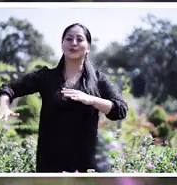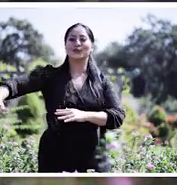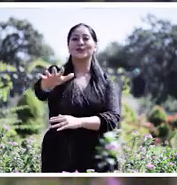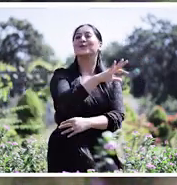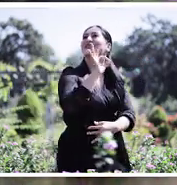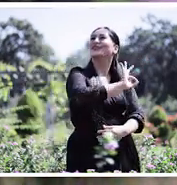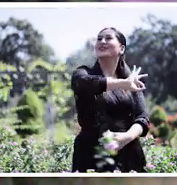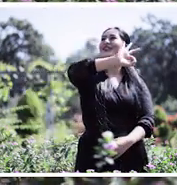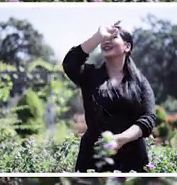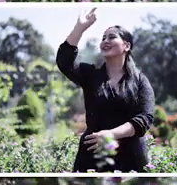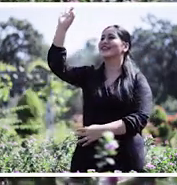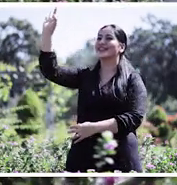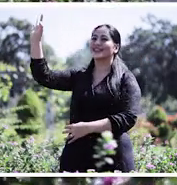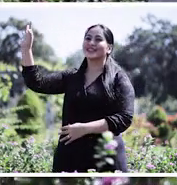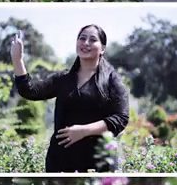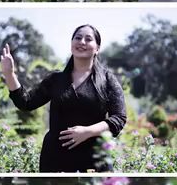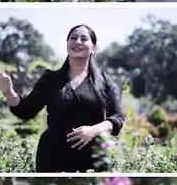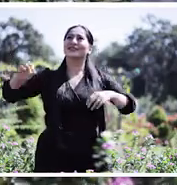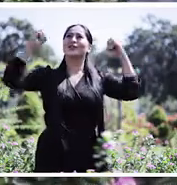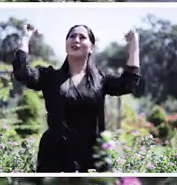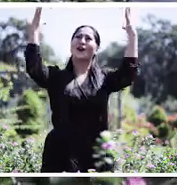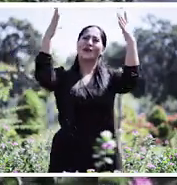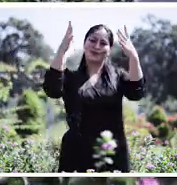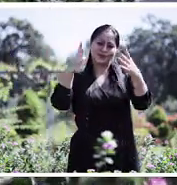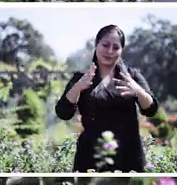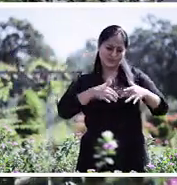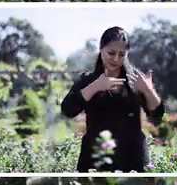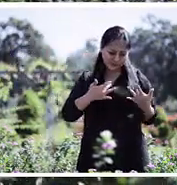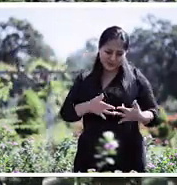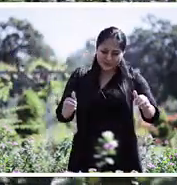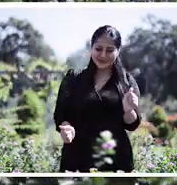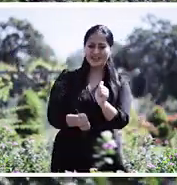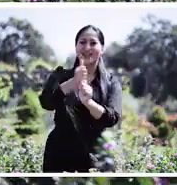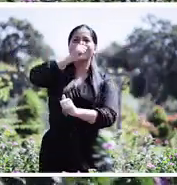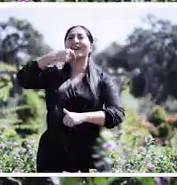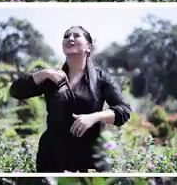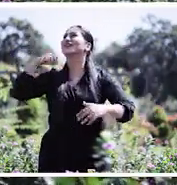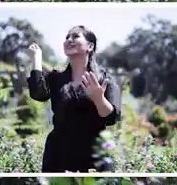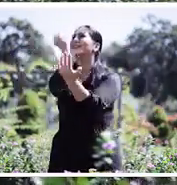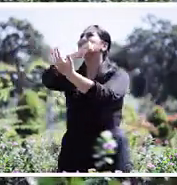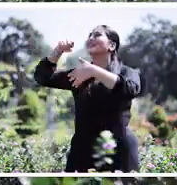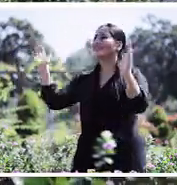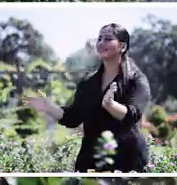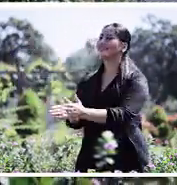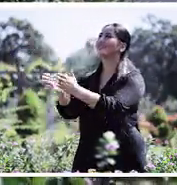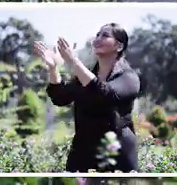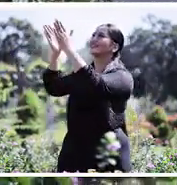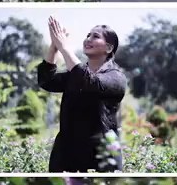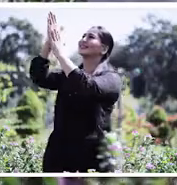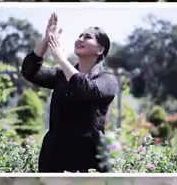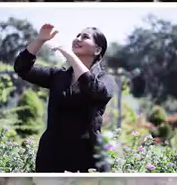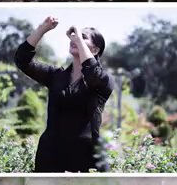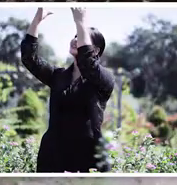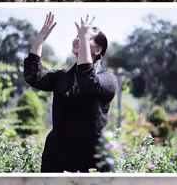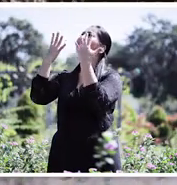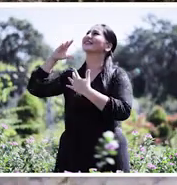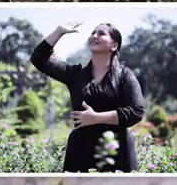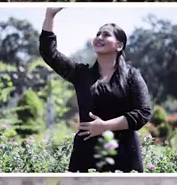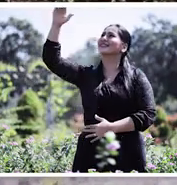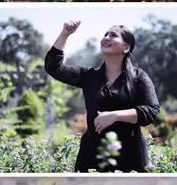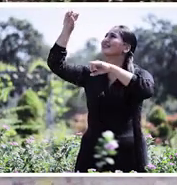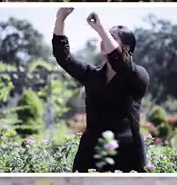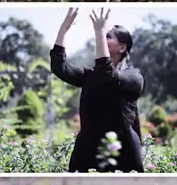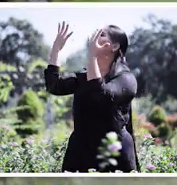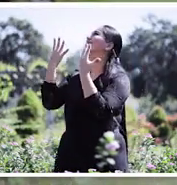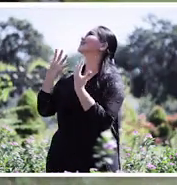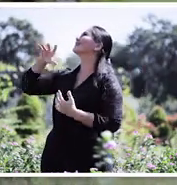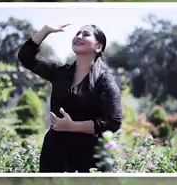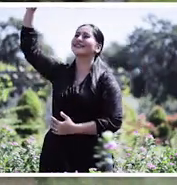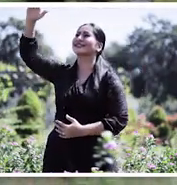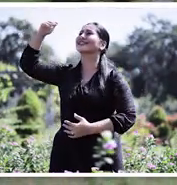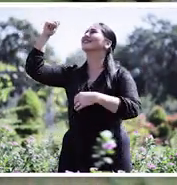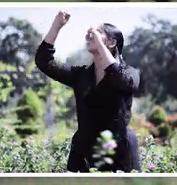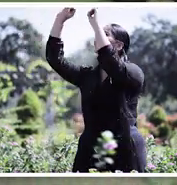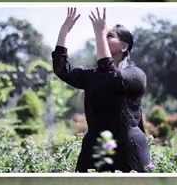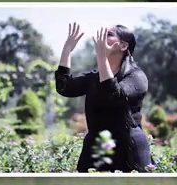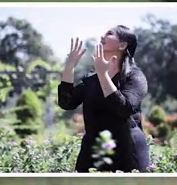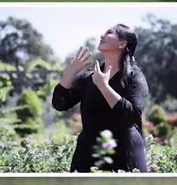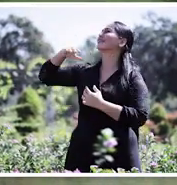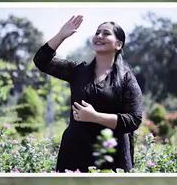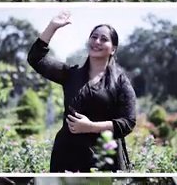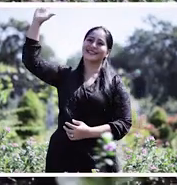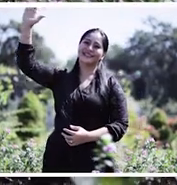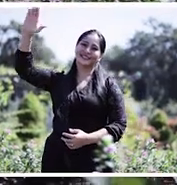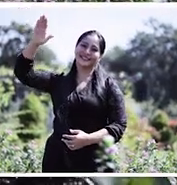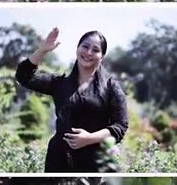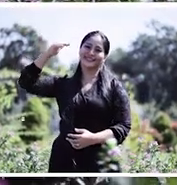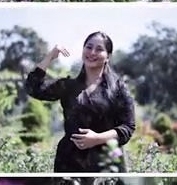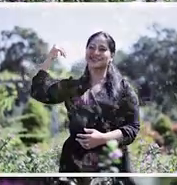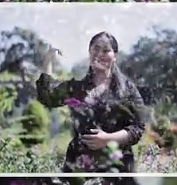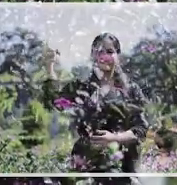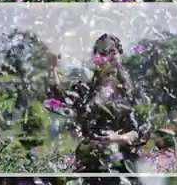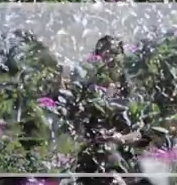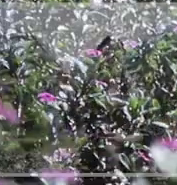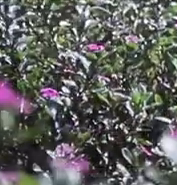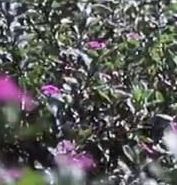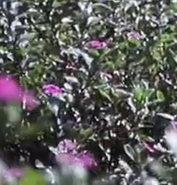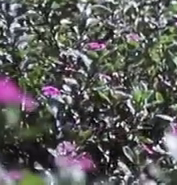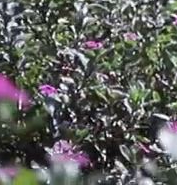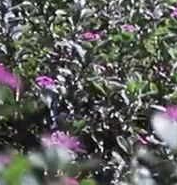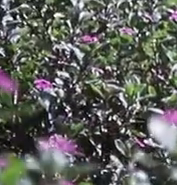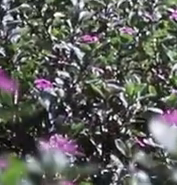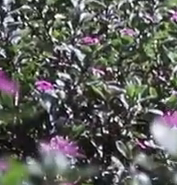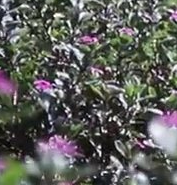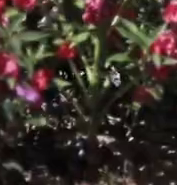空に響け歌え魂よ 恵みを、恵みを、恵みを